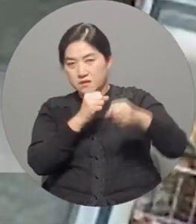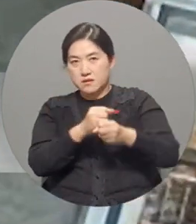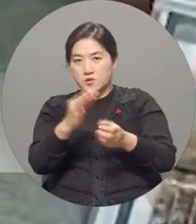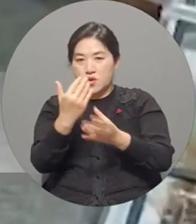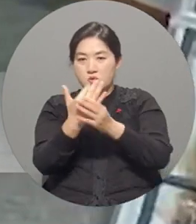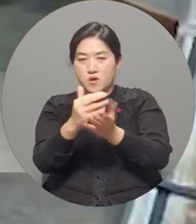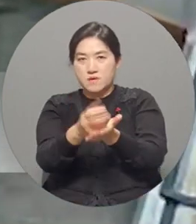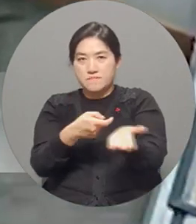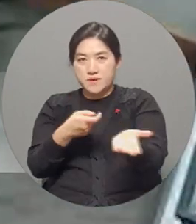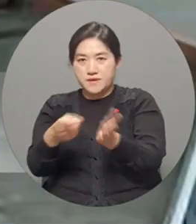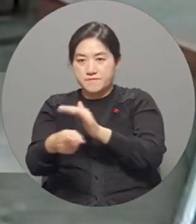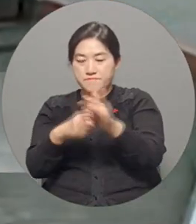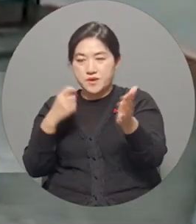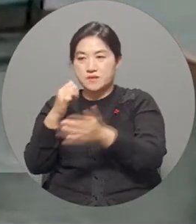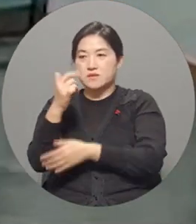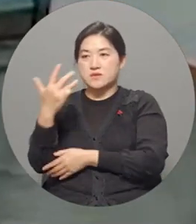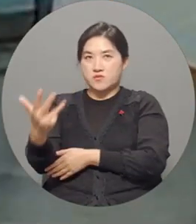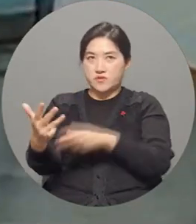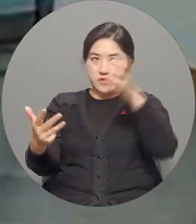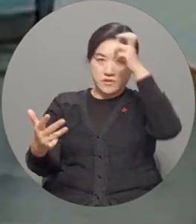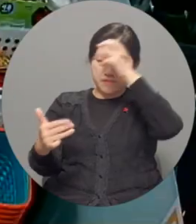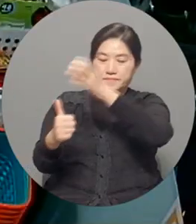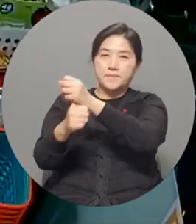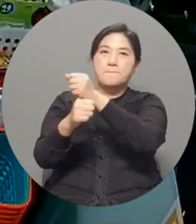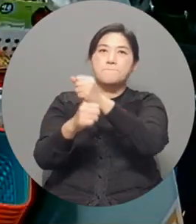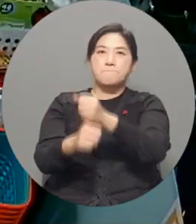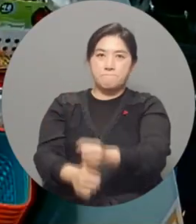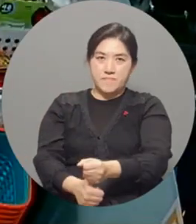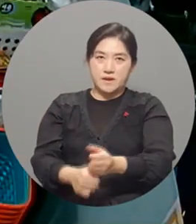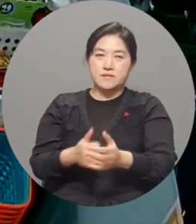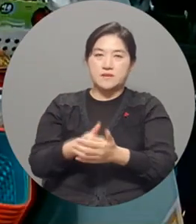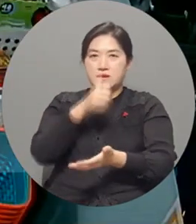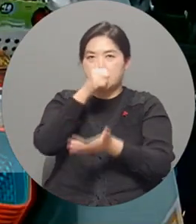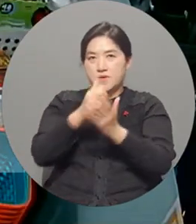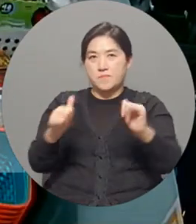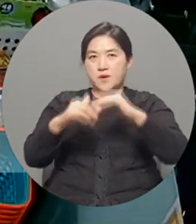키오스크를 강제로 열고 현금을 훔친 일당 8명이 경찰에 붙잡혔습니다.